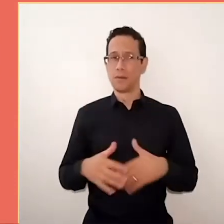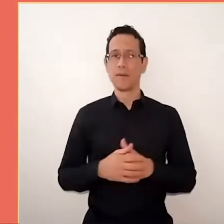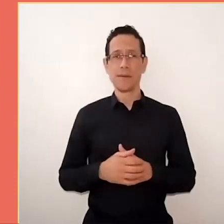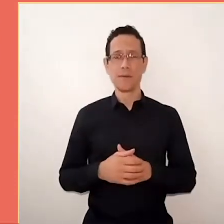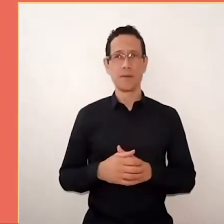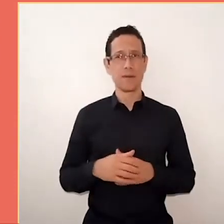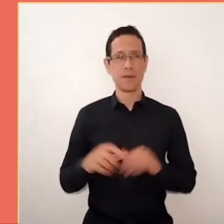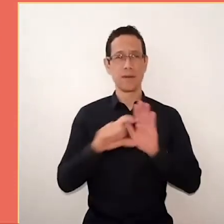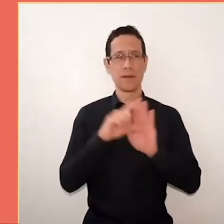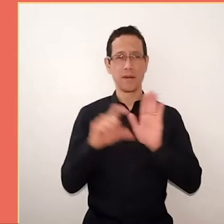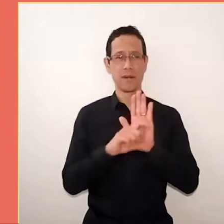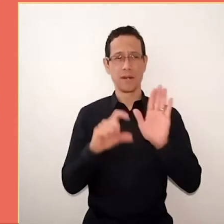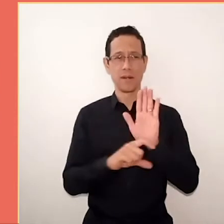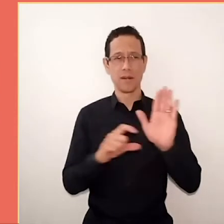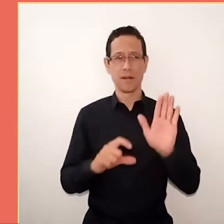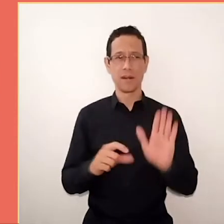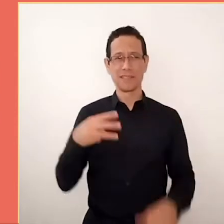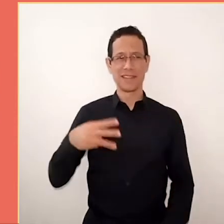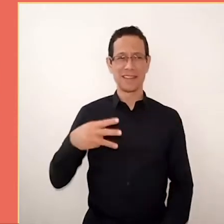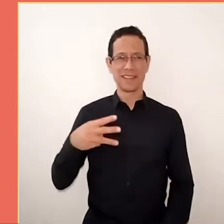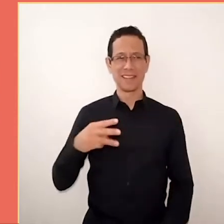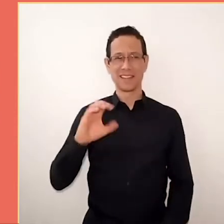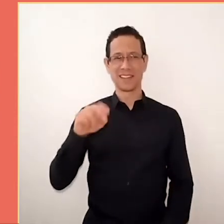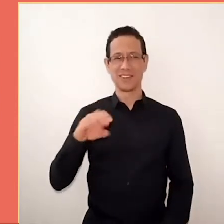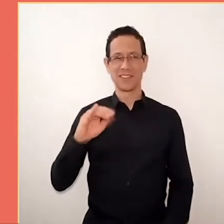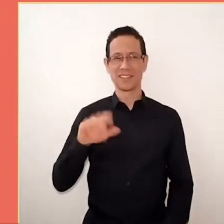eu não posso deixar de me remeter ao Paulo Freire,